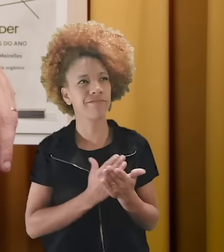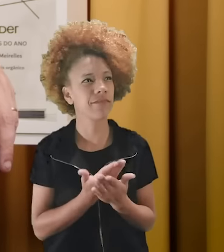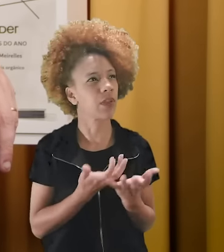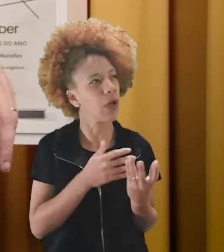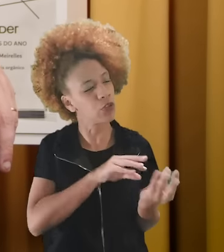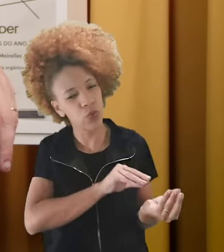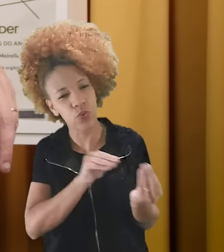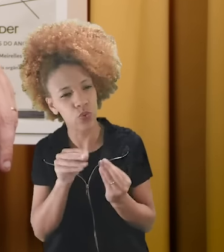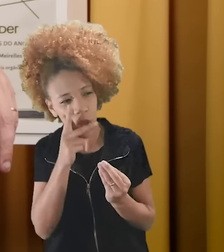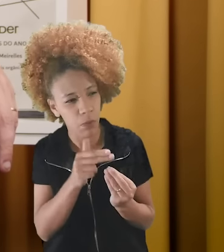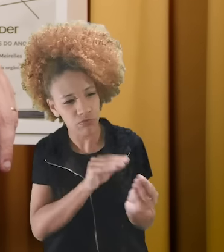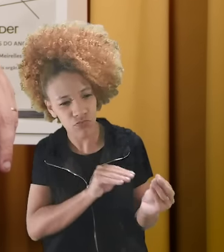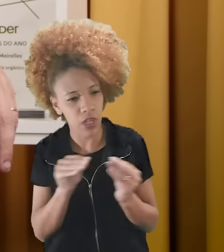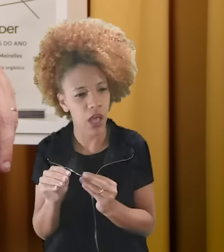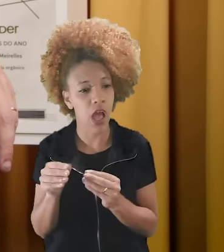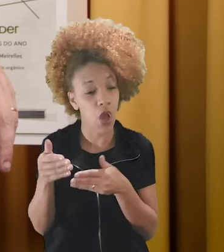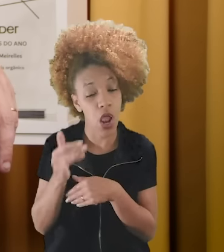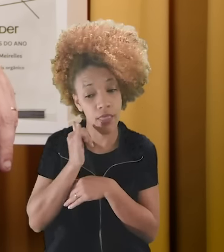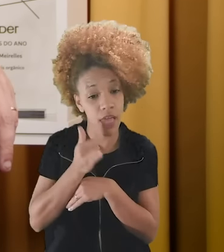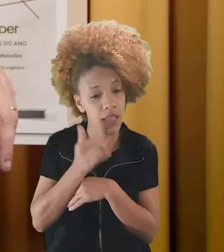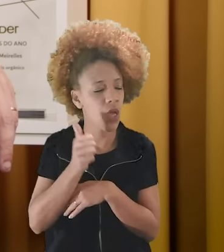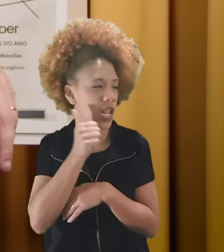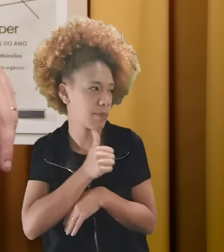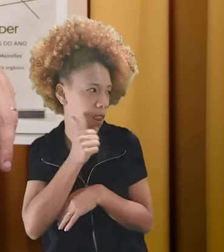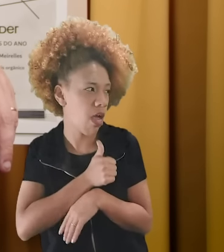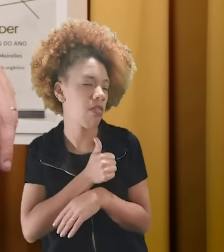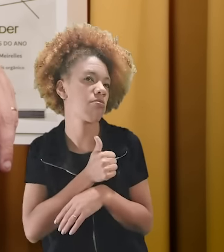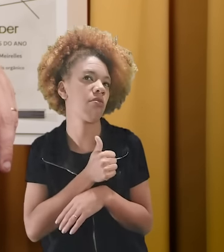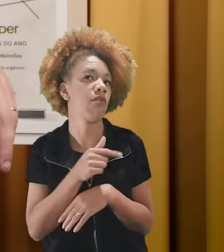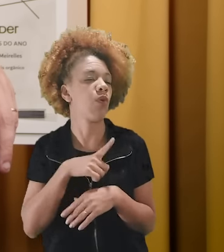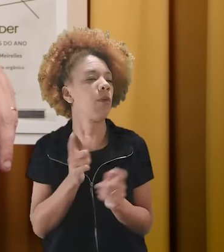vou vir para cá agora que estão dando voz para caramba para narradoras mulheres e eu tenho uma